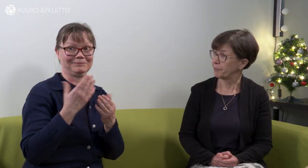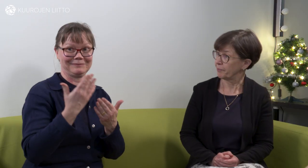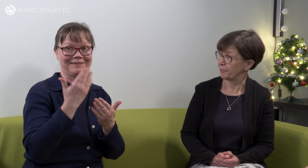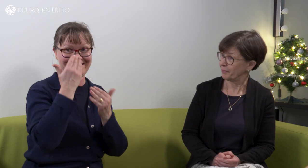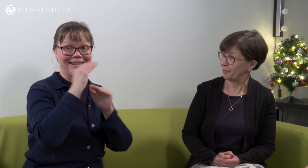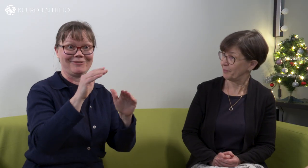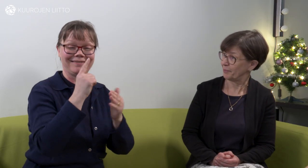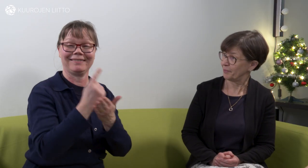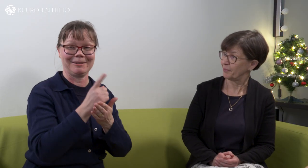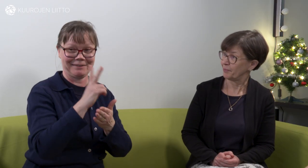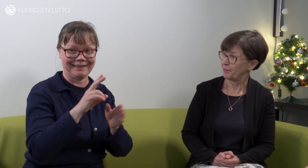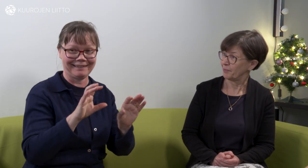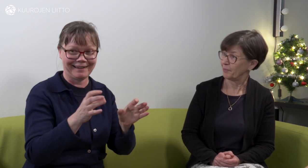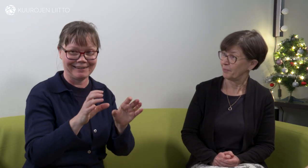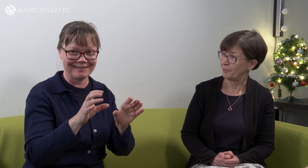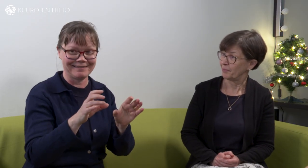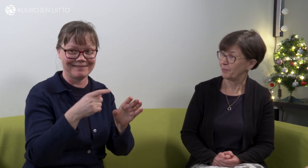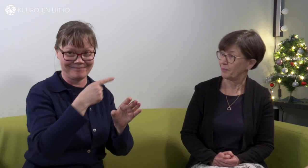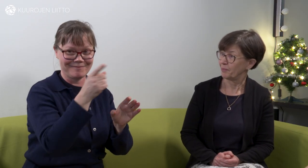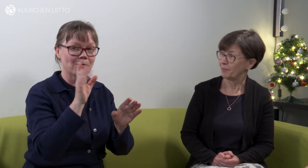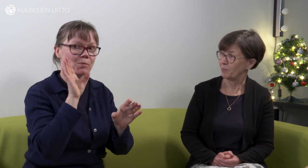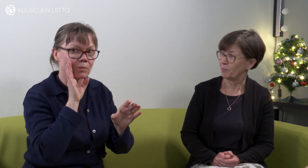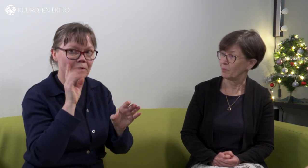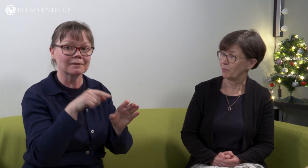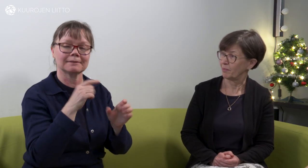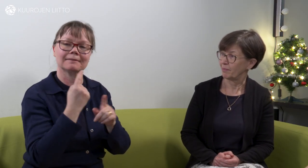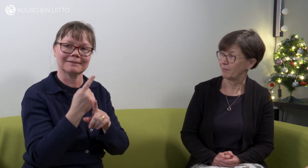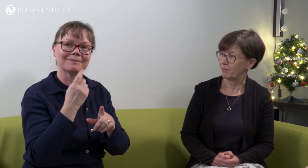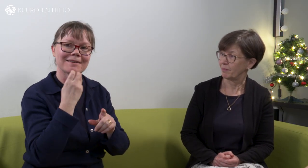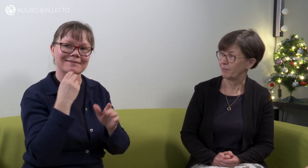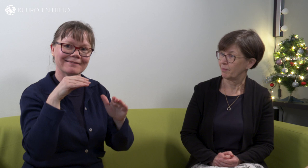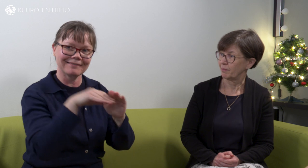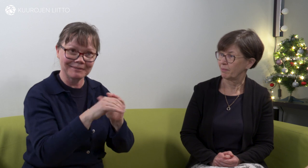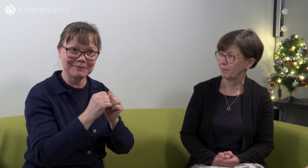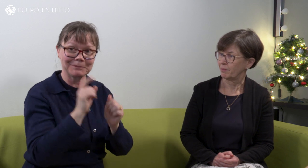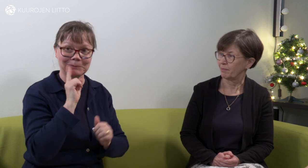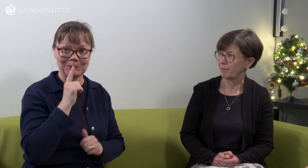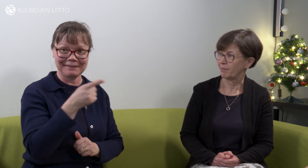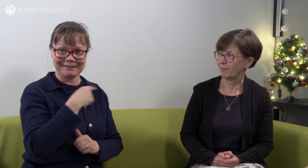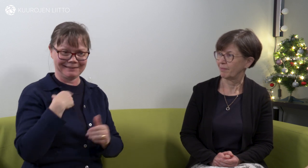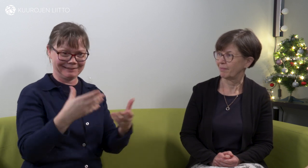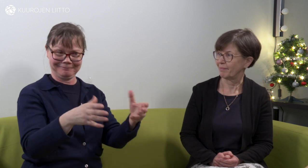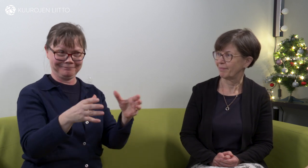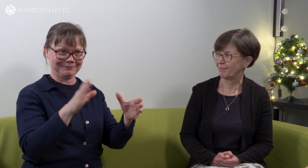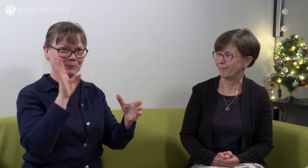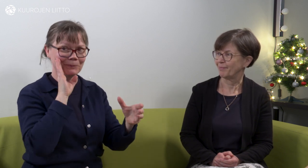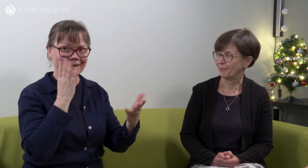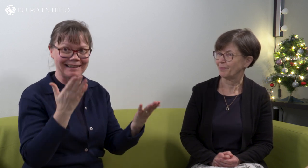Radio on toki kaikkein tärkein tiedotusväline sähkökatkojen aikaan, - mutta kuuroille siitä ei ole mitään hyötyä.